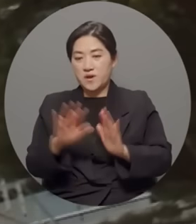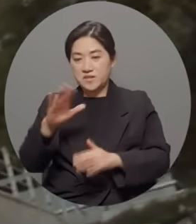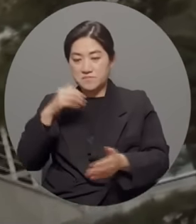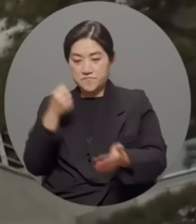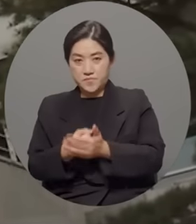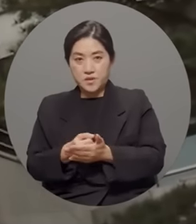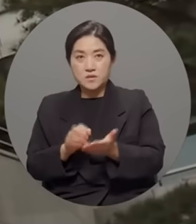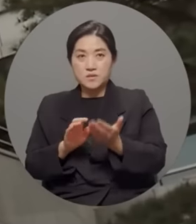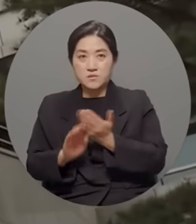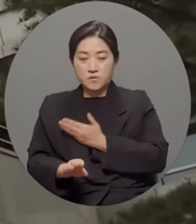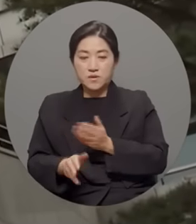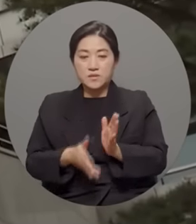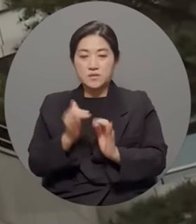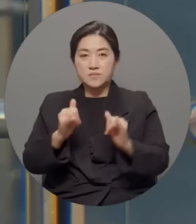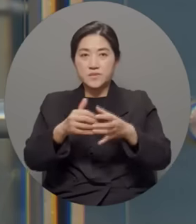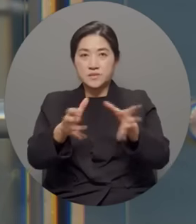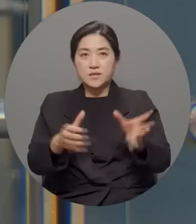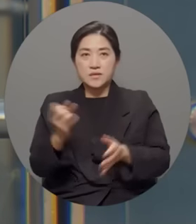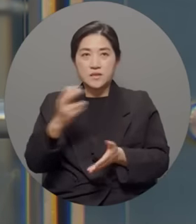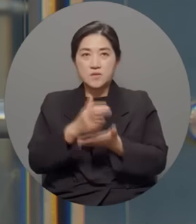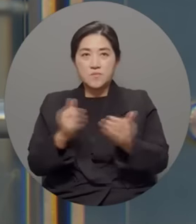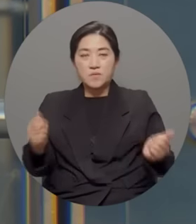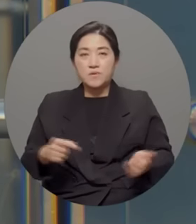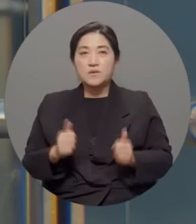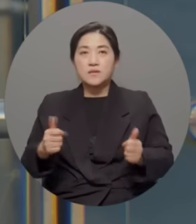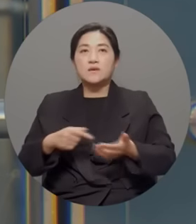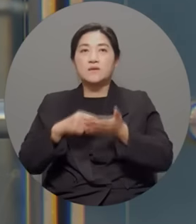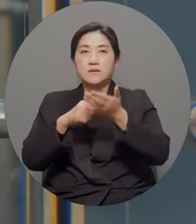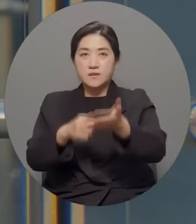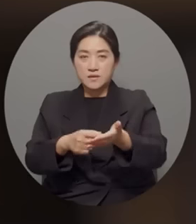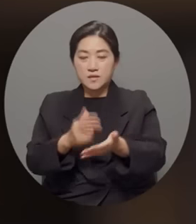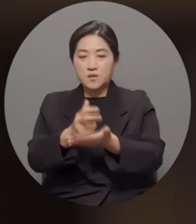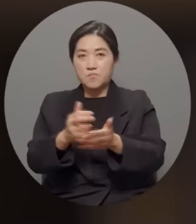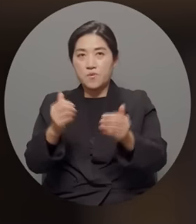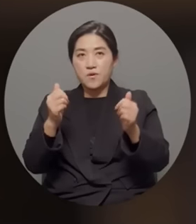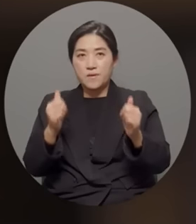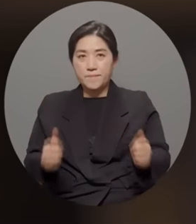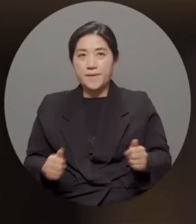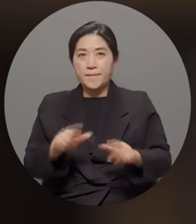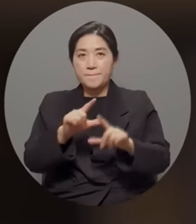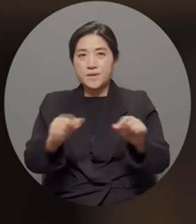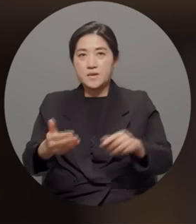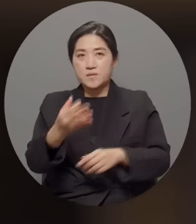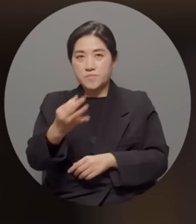(기자) 하지만 비공개 결정 이후 이 시민단체가 다시 법원에 낸 소송에서